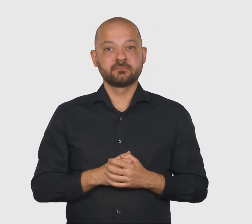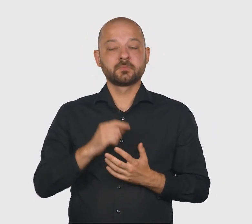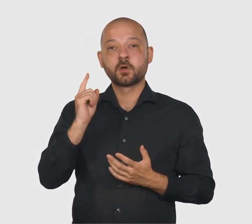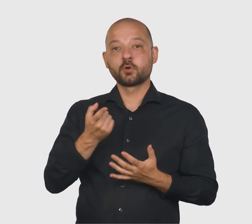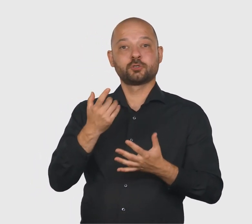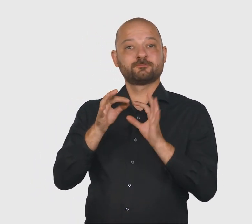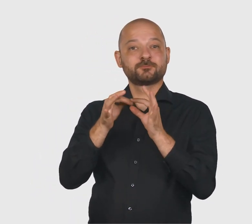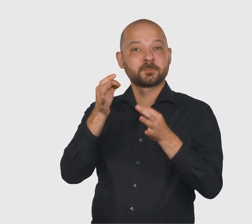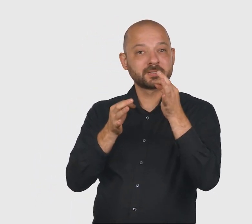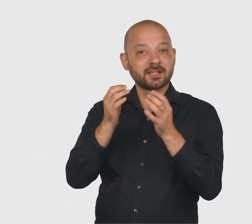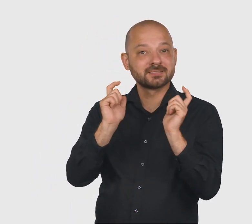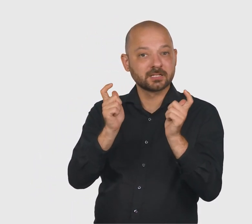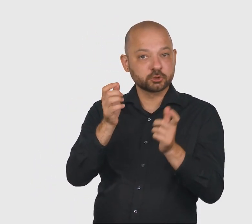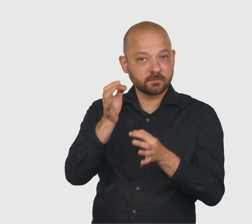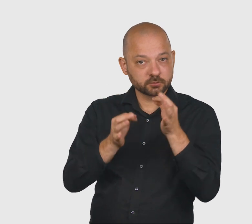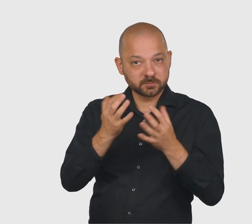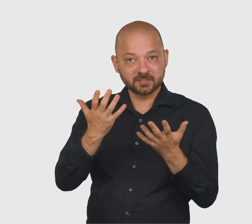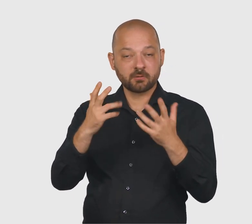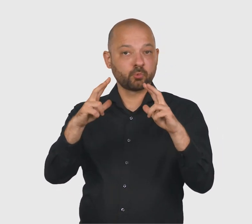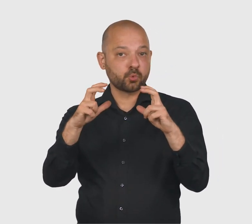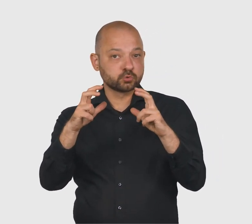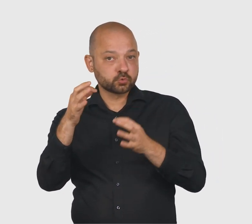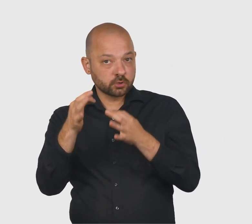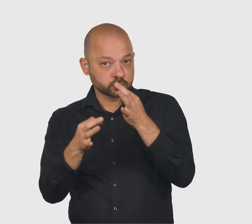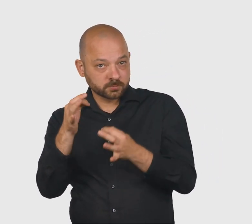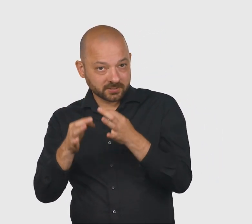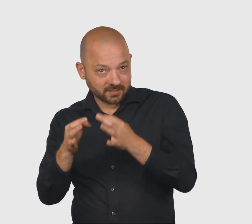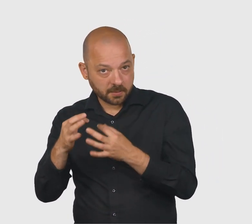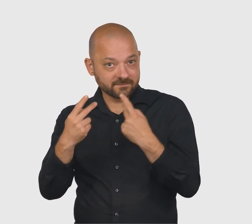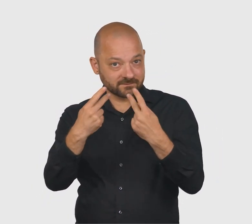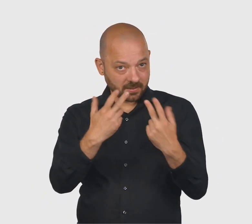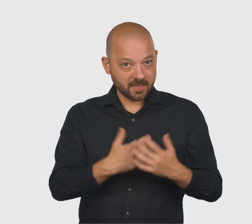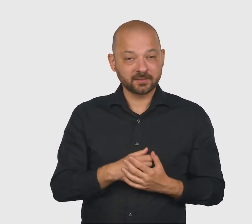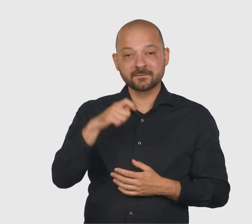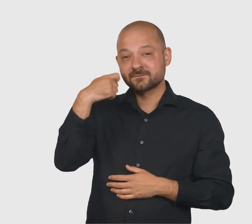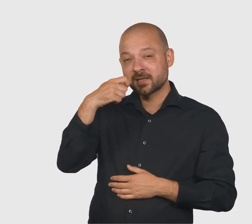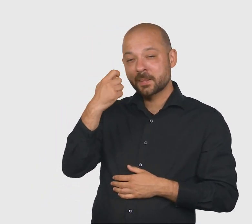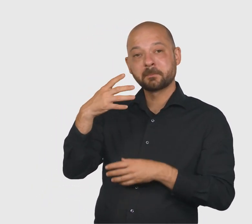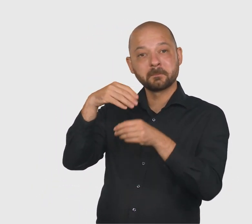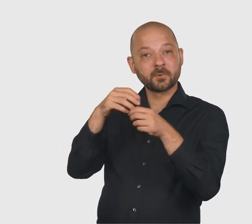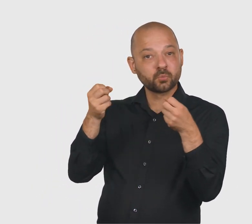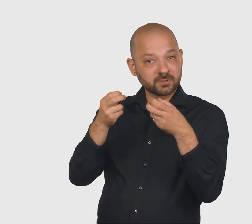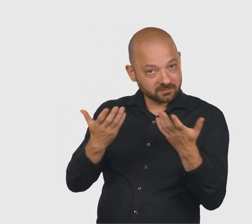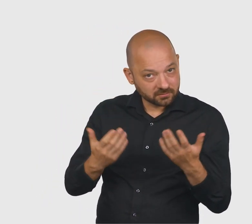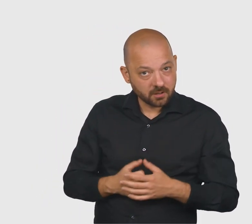Gesellschafts- und Konsolenspiele, Filme mit Untertiteln,